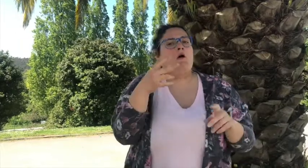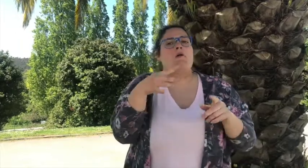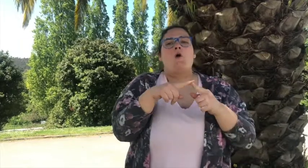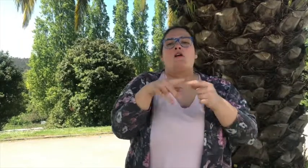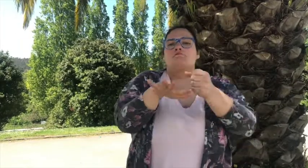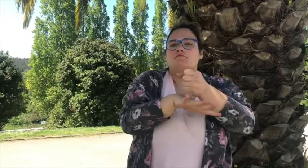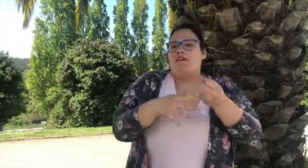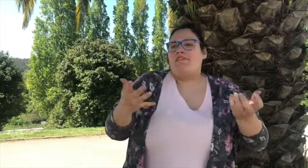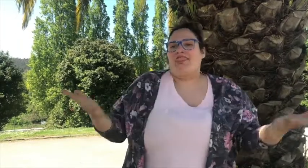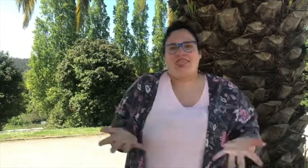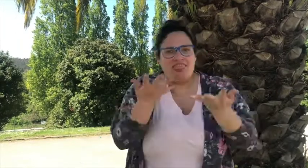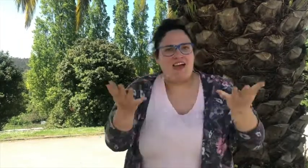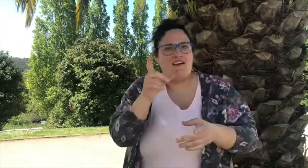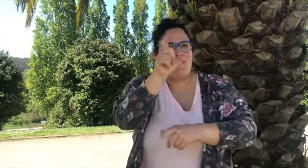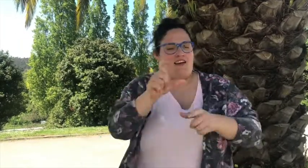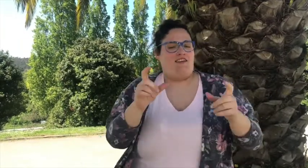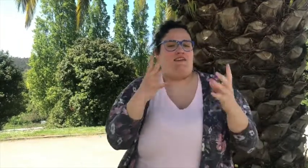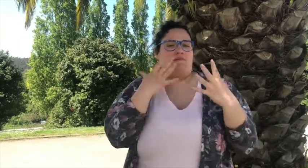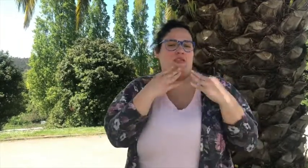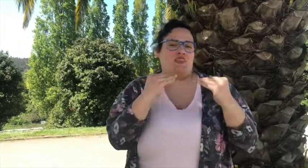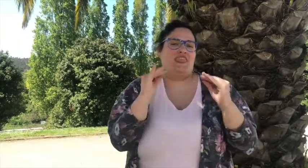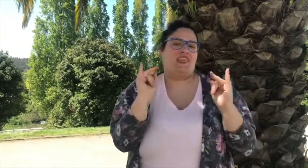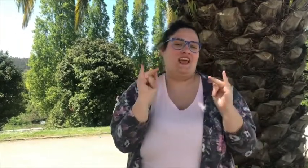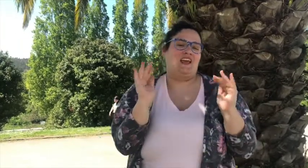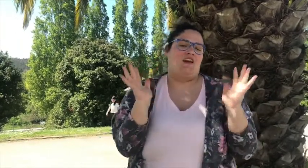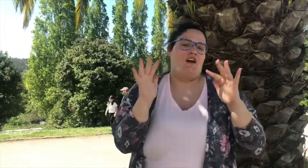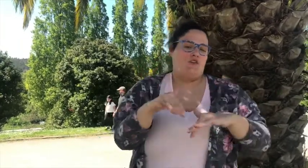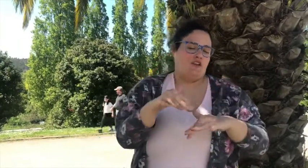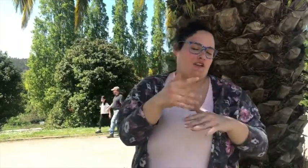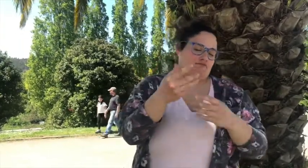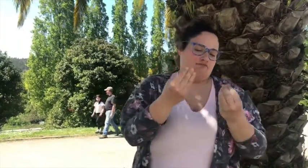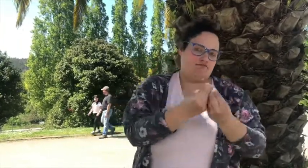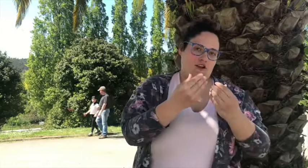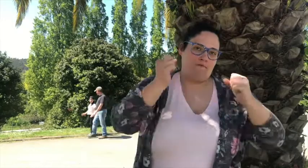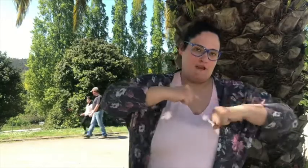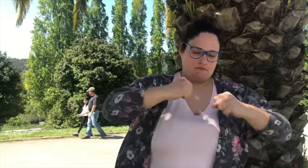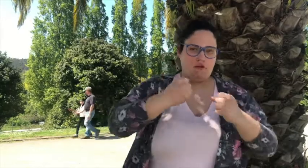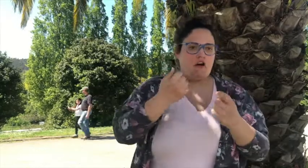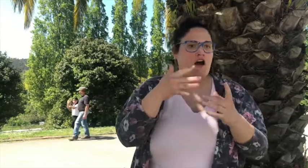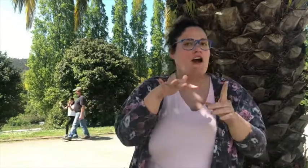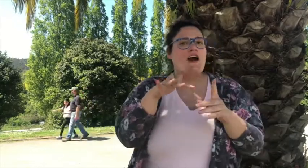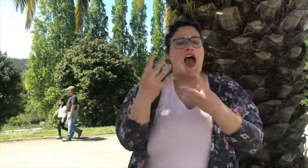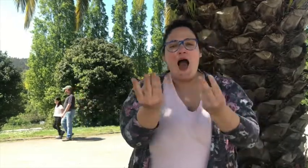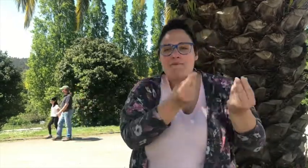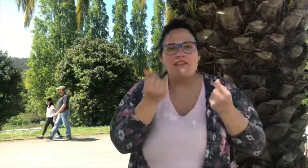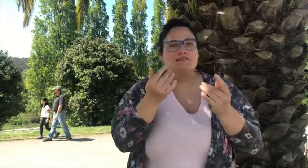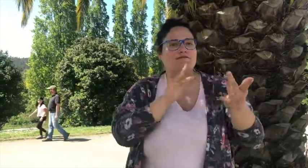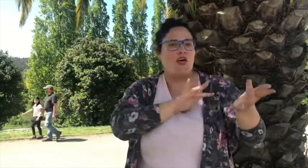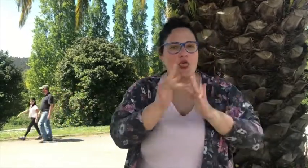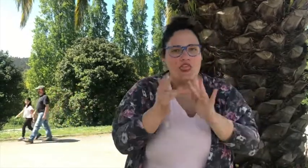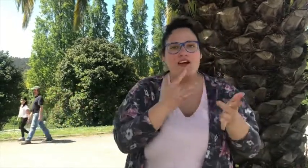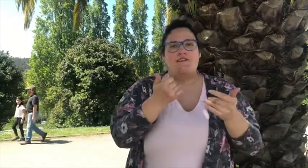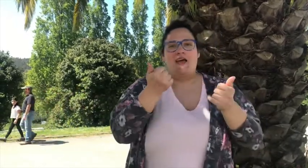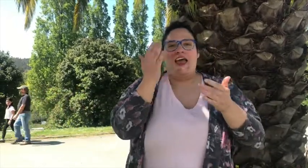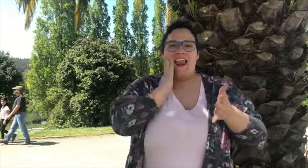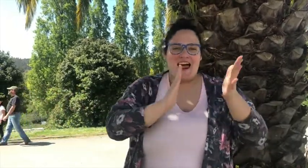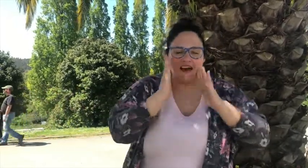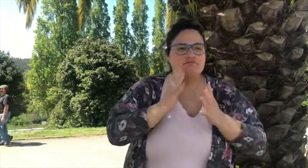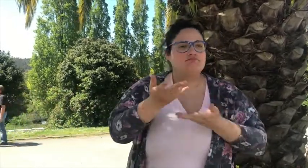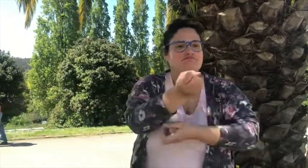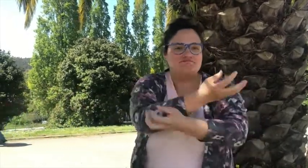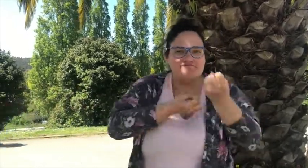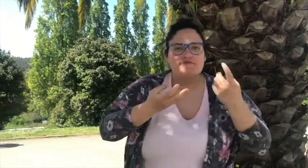ha sido tanto novedosa como para reforzar la base, y el ambiente ha sido muy bueno.